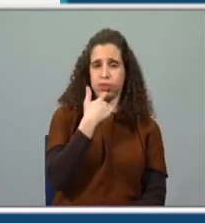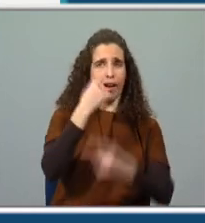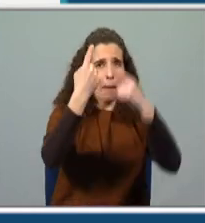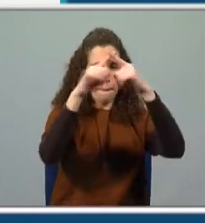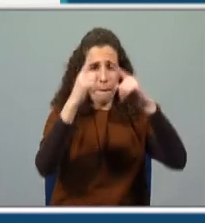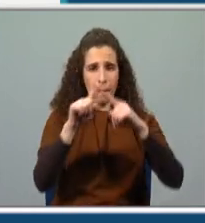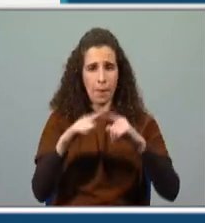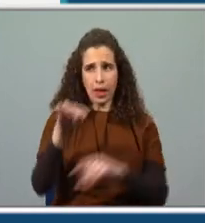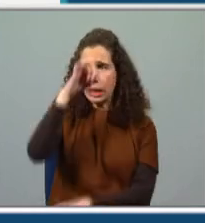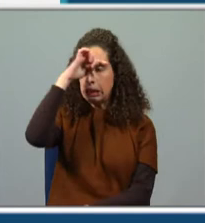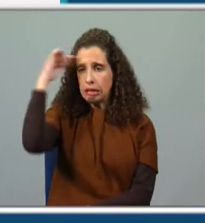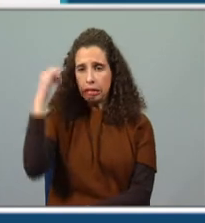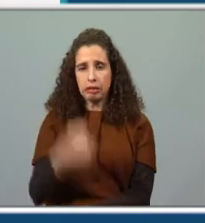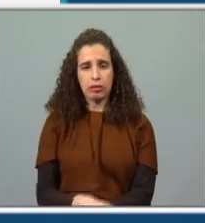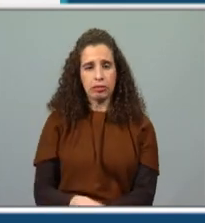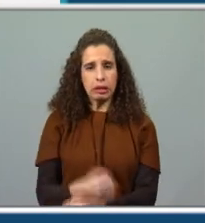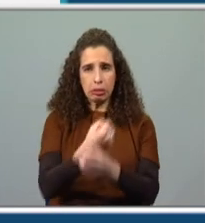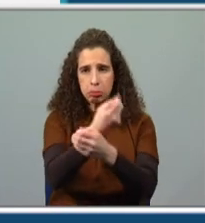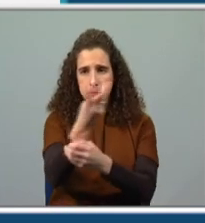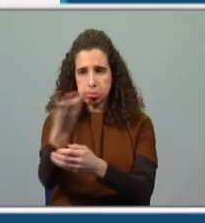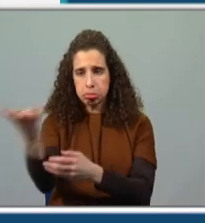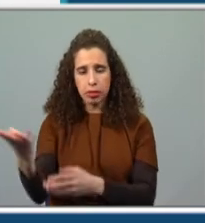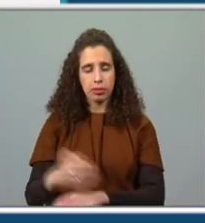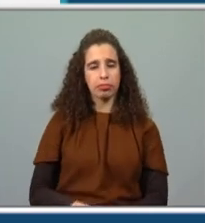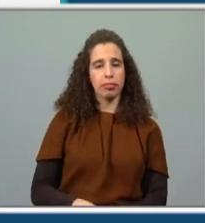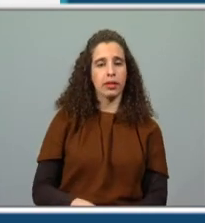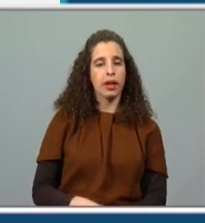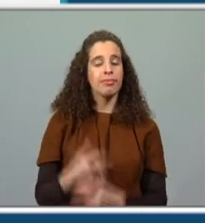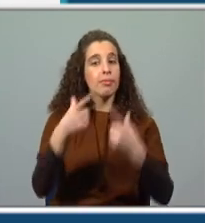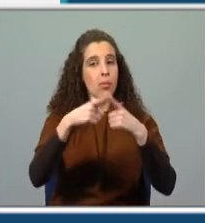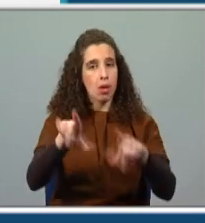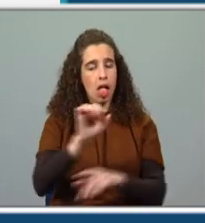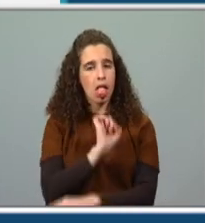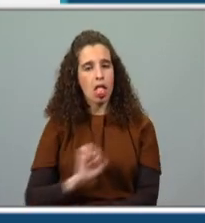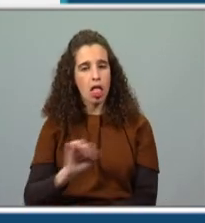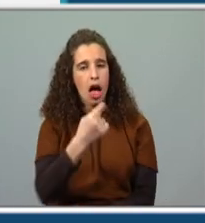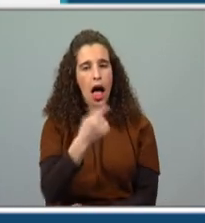que é difícil inúmeras na nossa língua Existem algumas palavras 那是困難的無數用我們的語言有一些詞